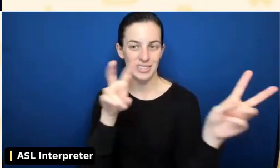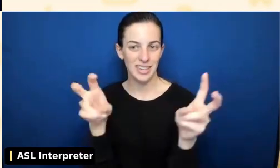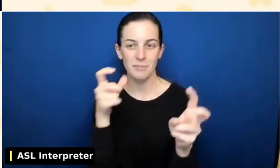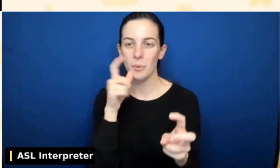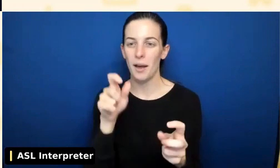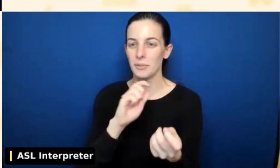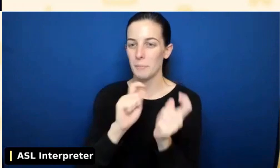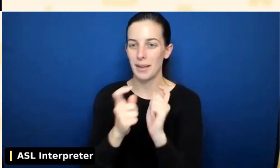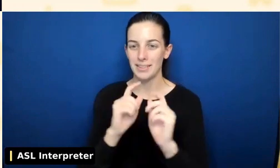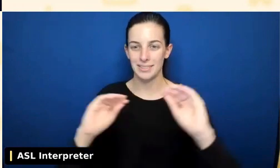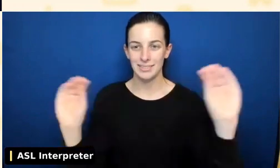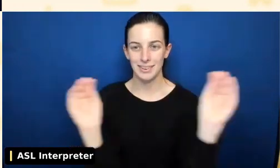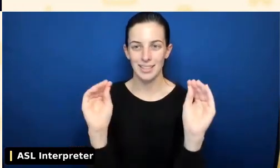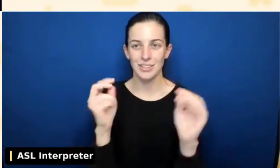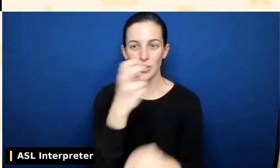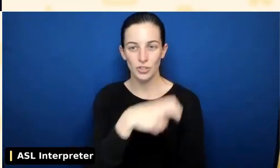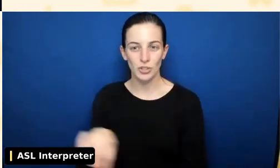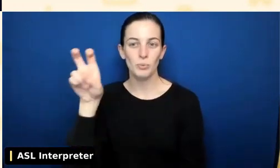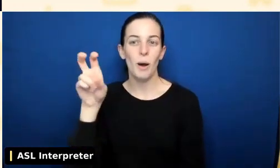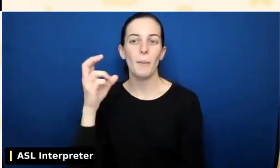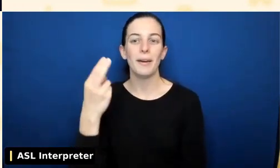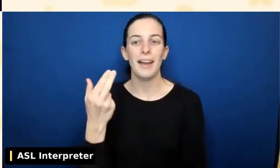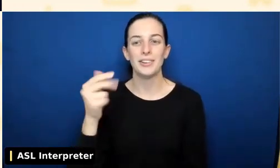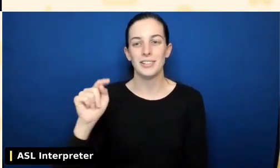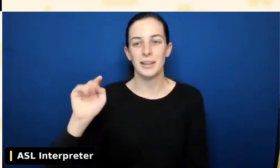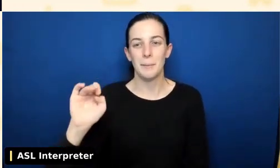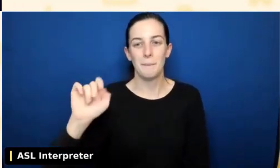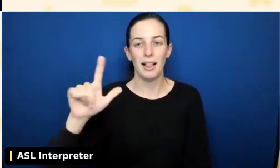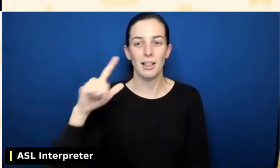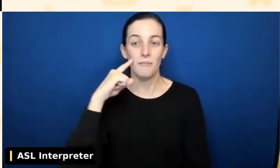Todo lo que tengo que hacer es cambiar este HTML personalizado por un nuevo bloque.